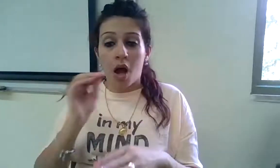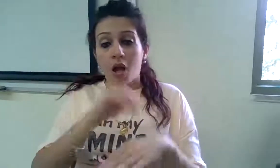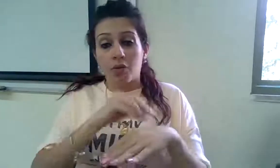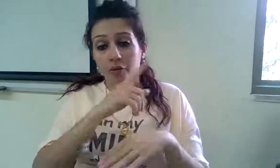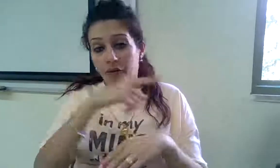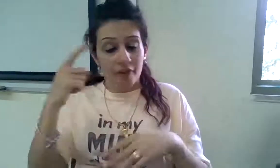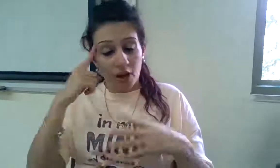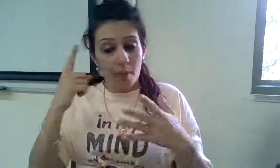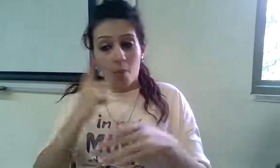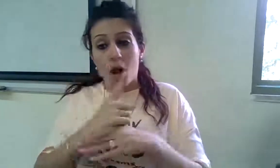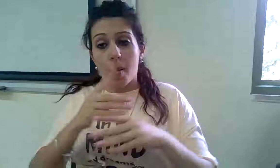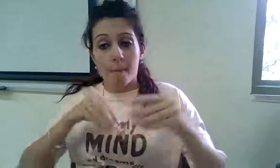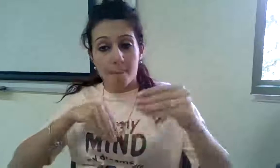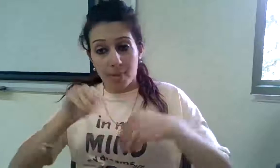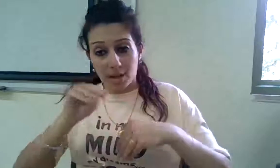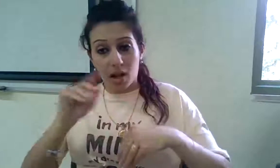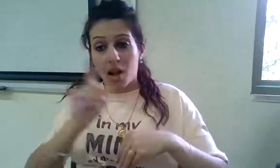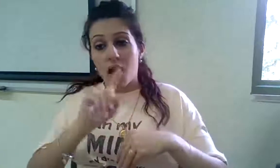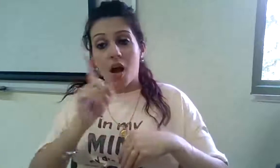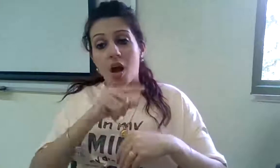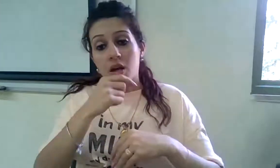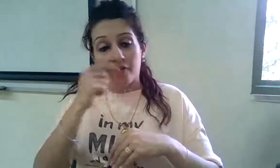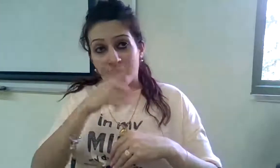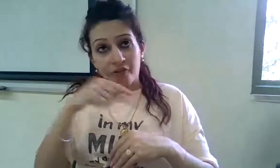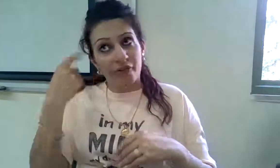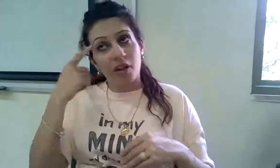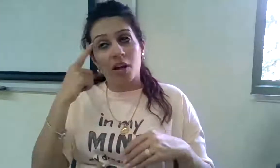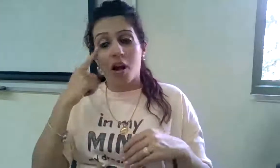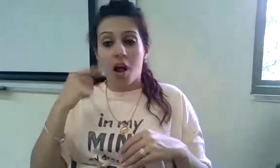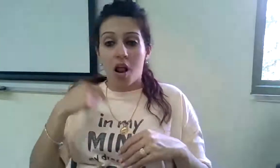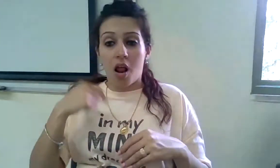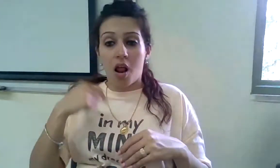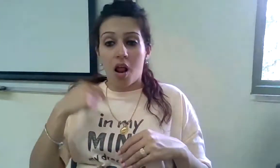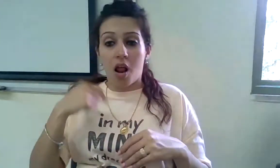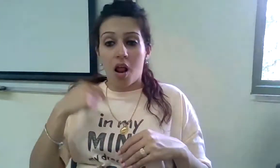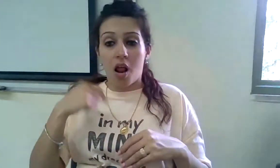التذكير بأهمية الاهتمام